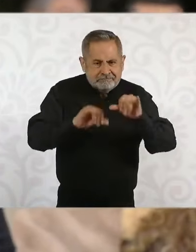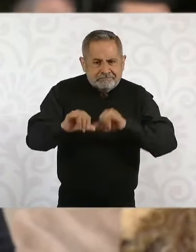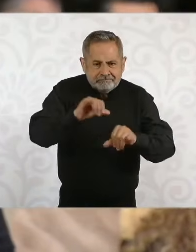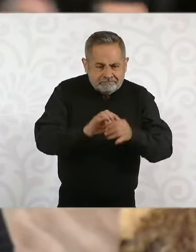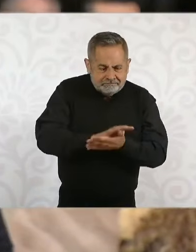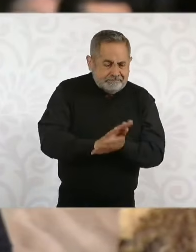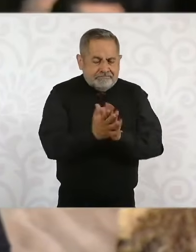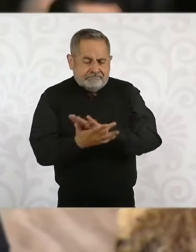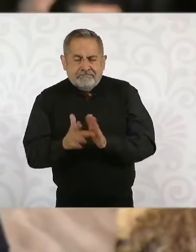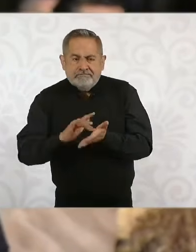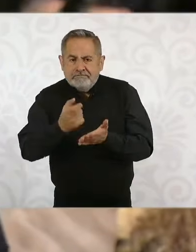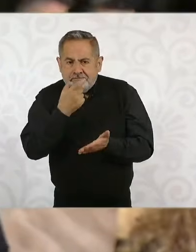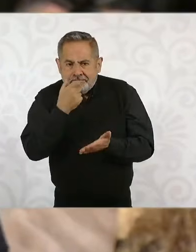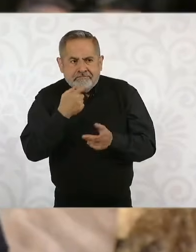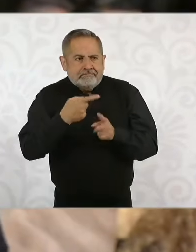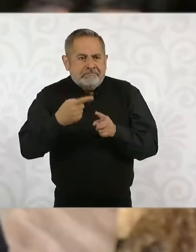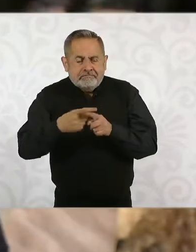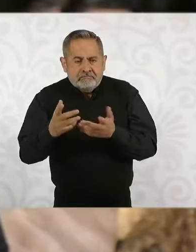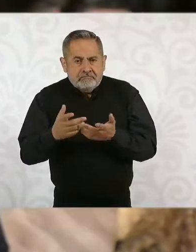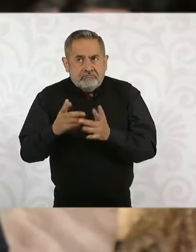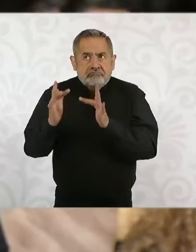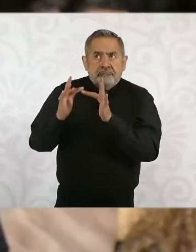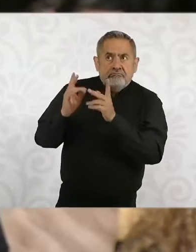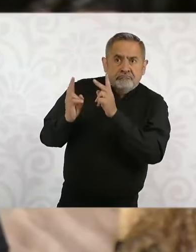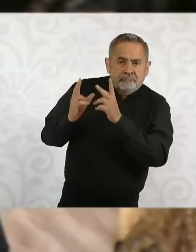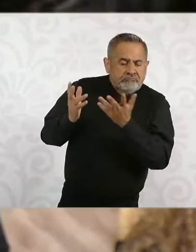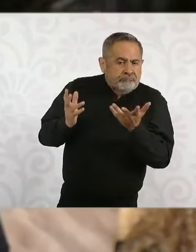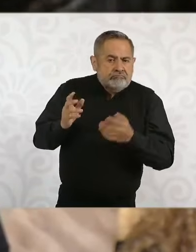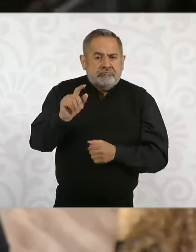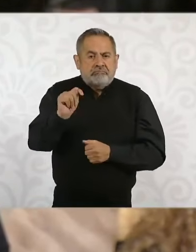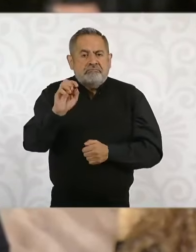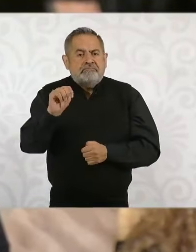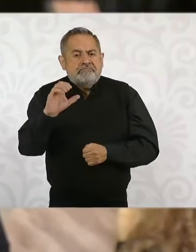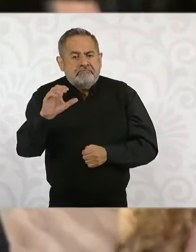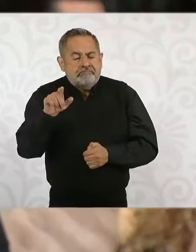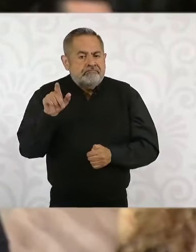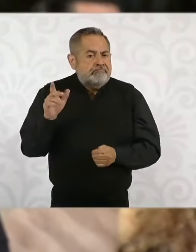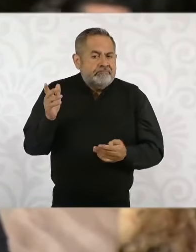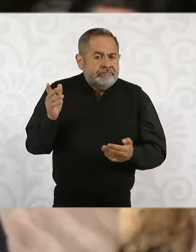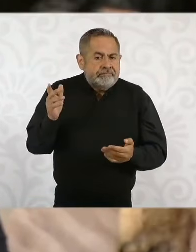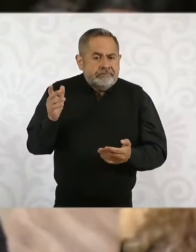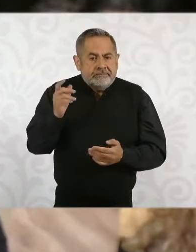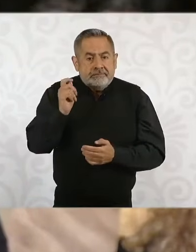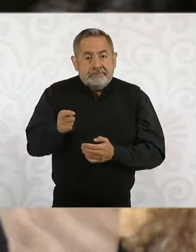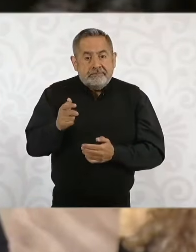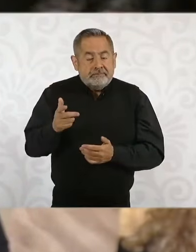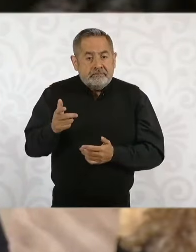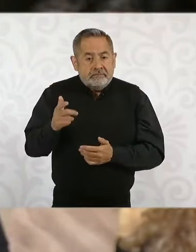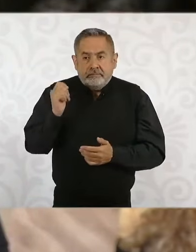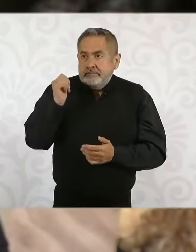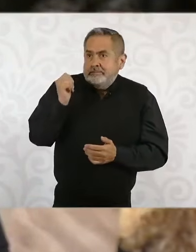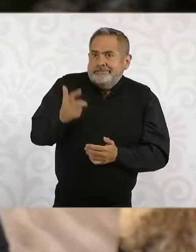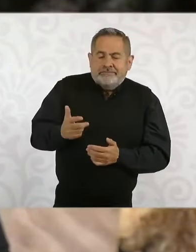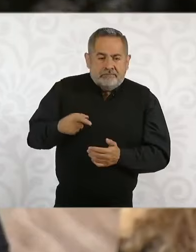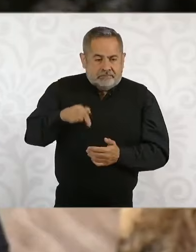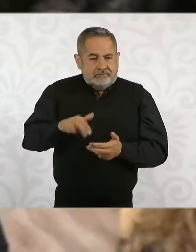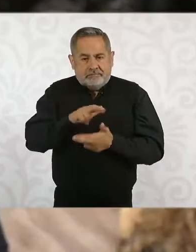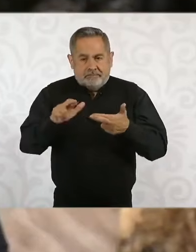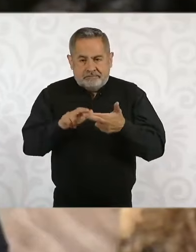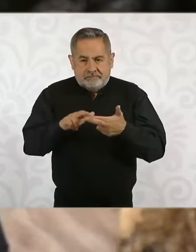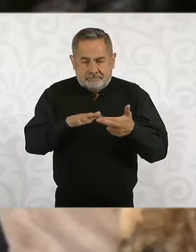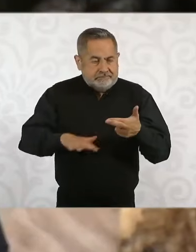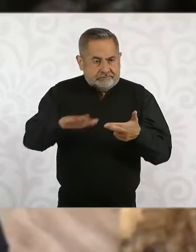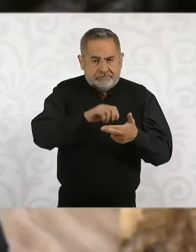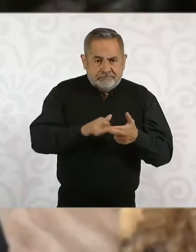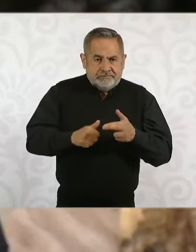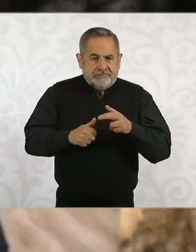Eh, no sé si se haya hablado en el TEMEC e de una inversión regional, no ya no tanto en México,